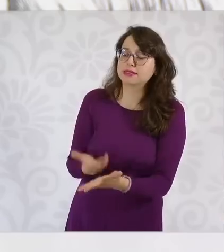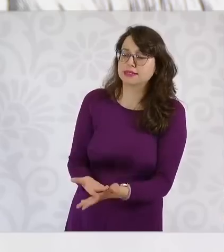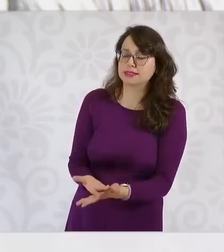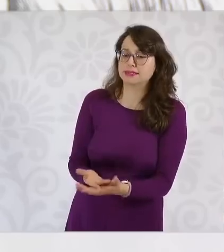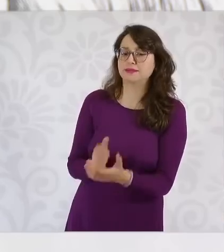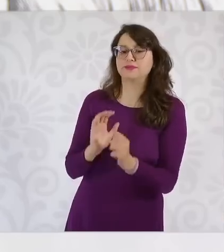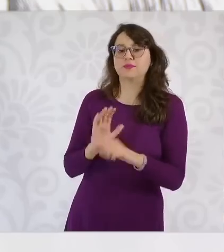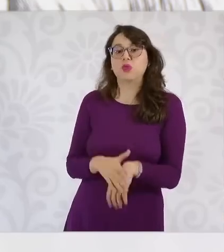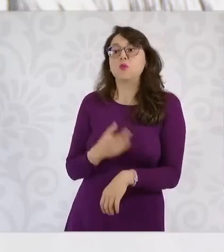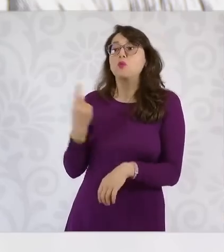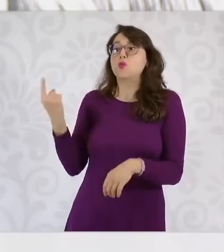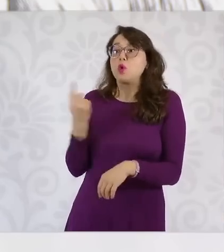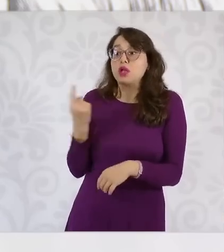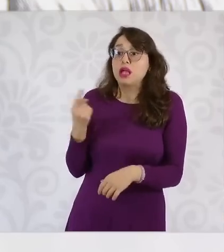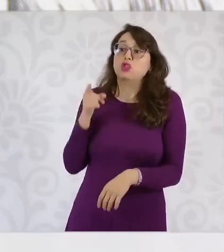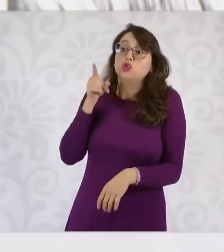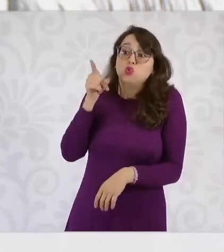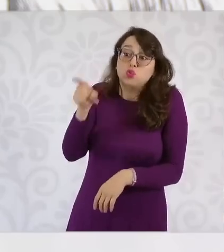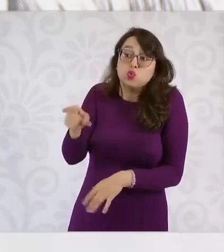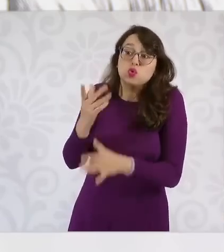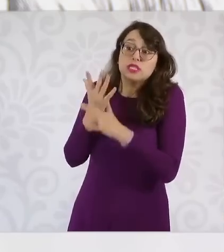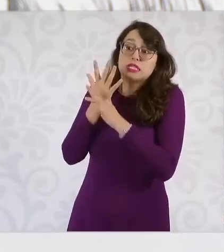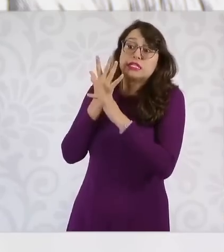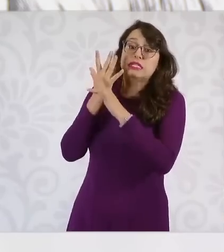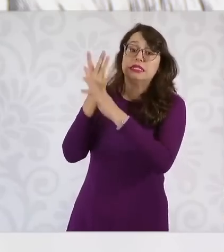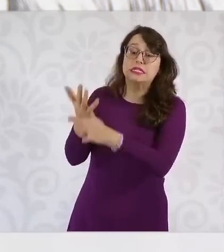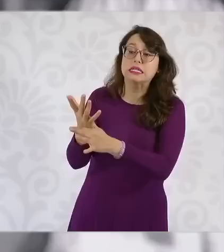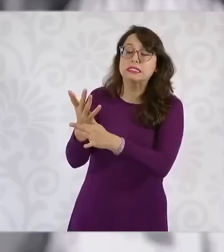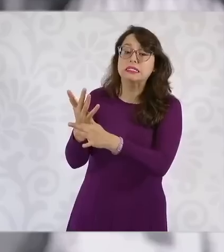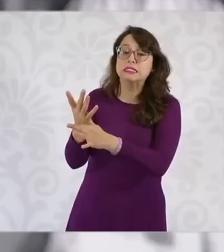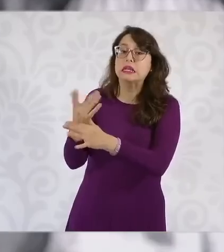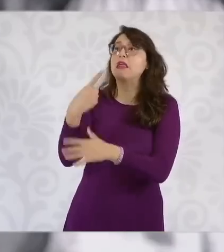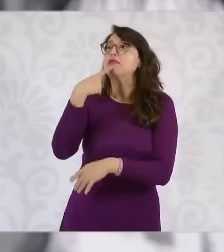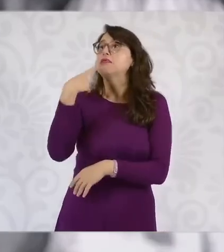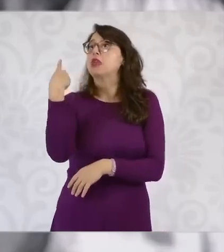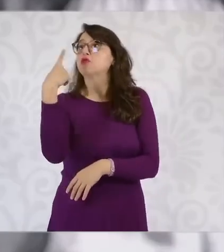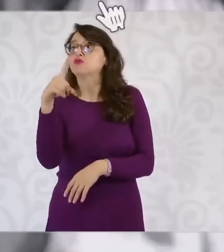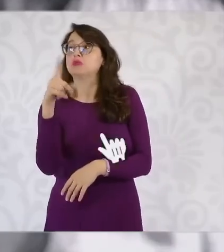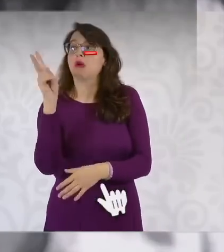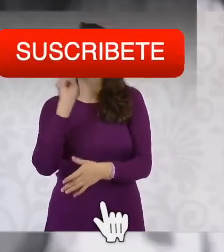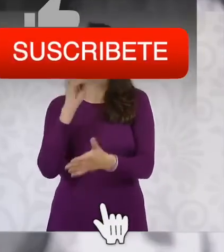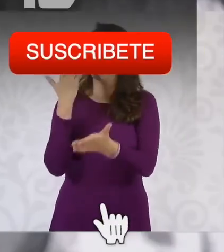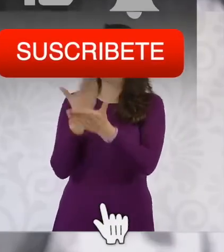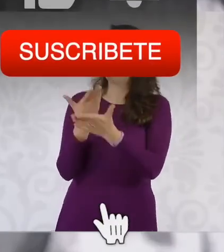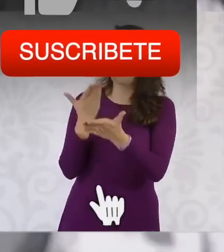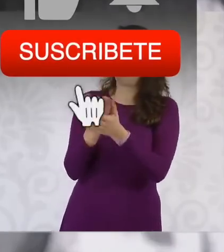como tú bien dices se denuncia sin pruebas Así es Entonces se